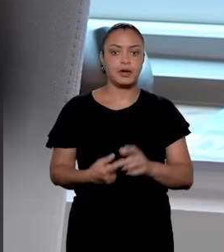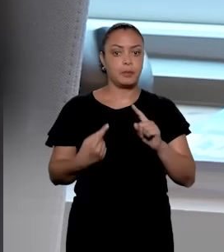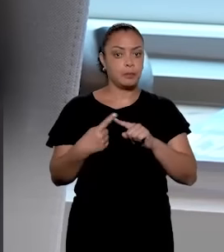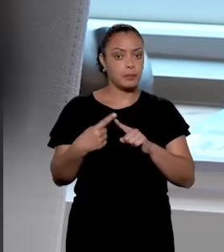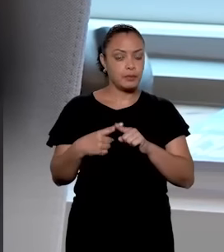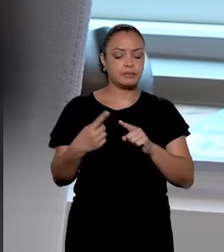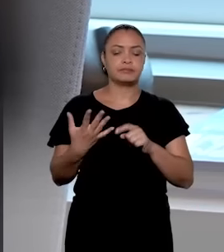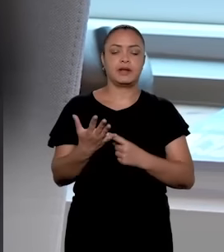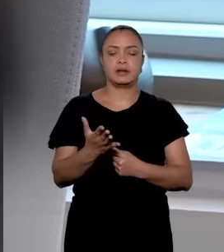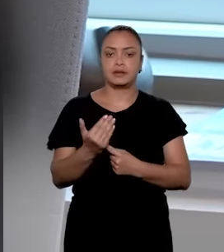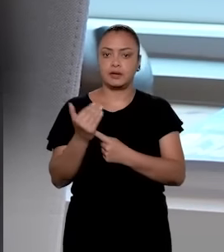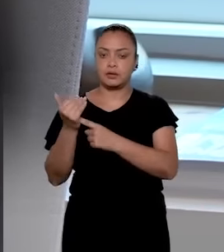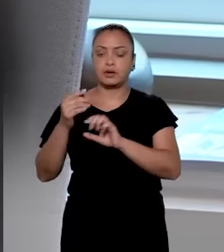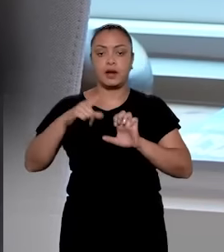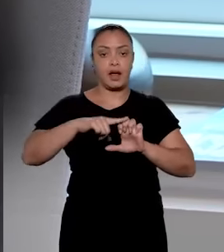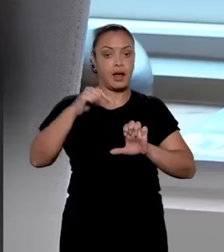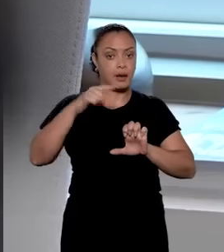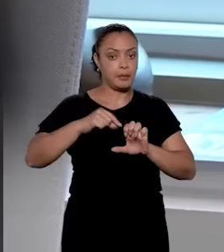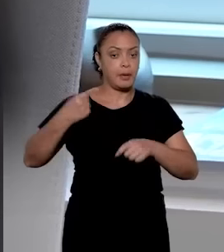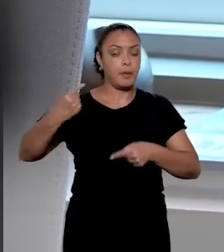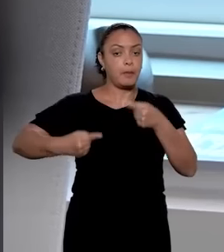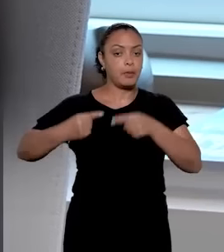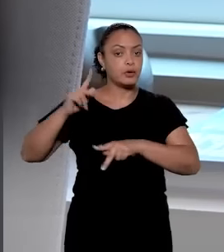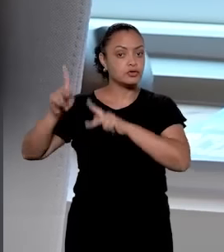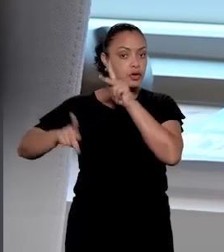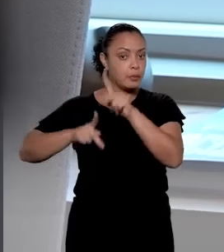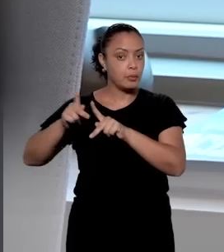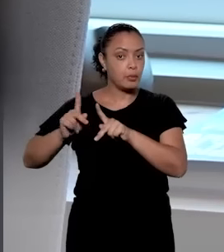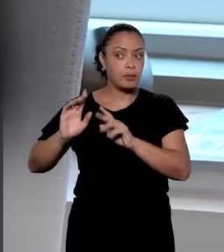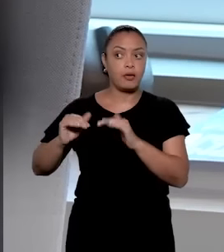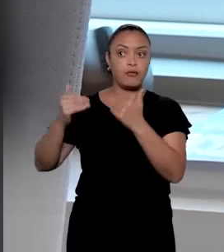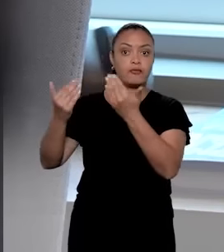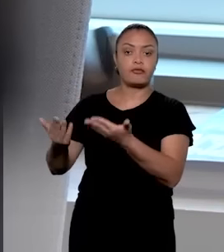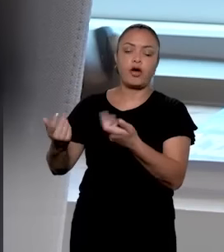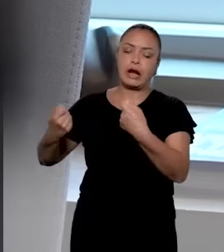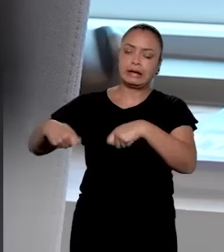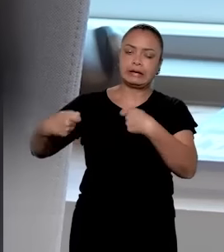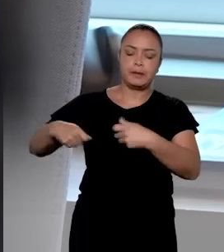tecnologia, empreendedorismo, políticas públicas e demanda grande lá fora, isso persiste.